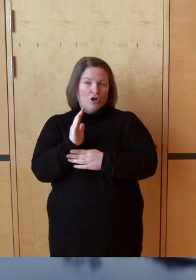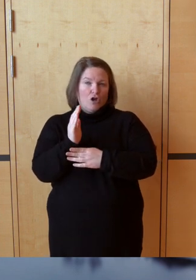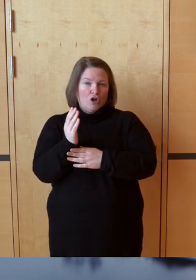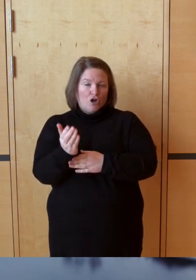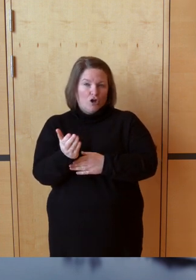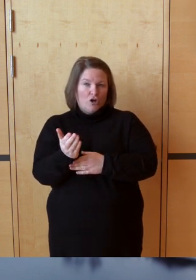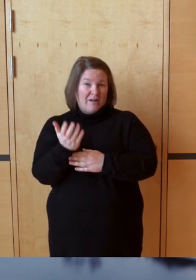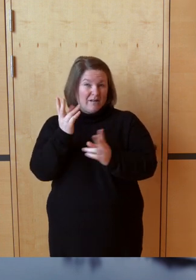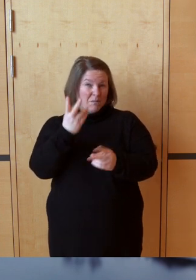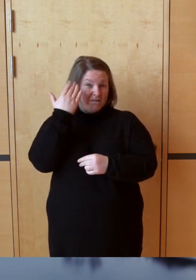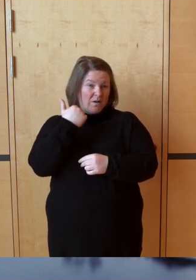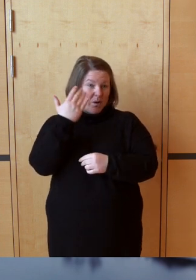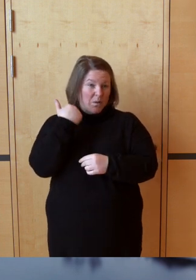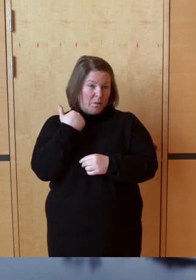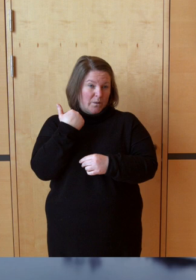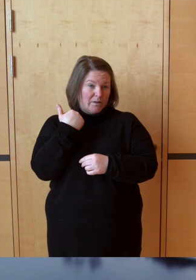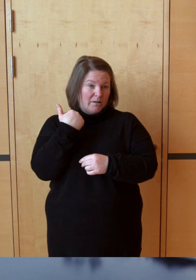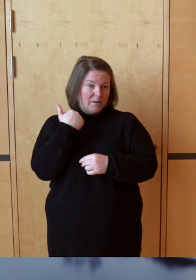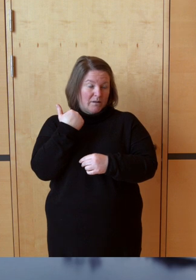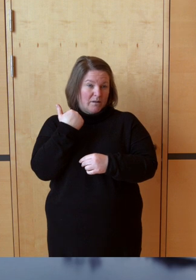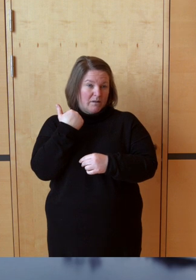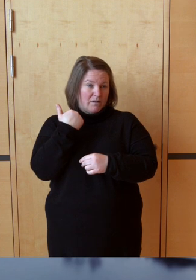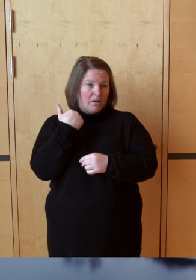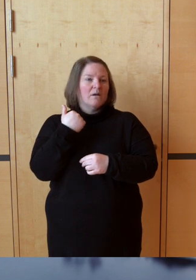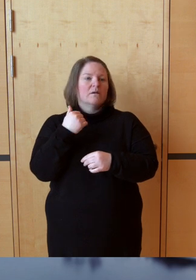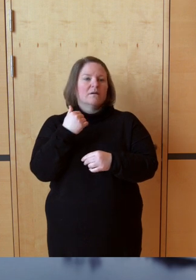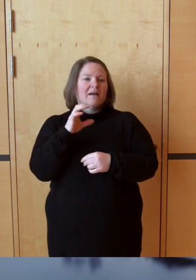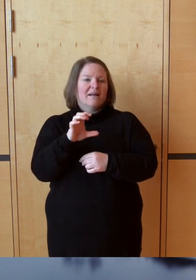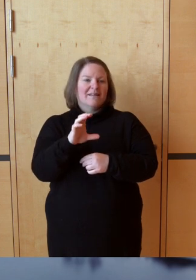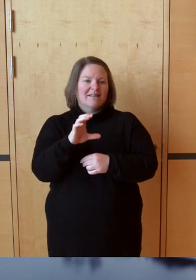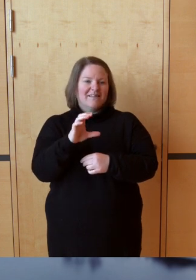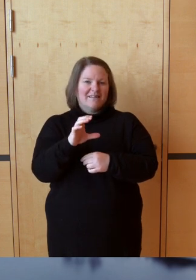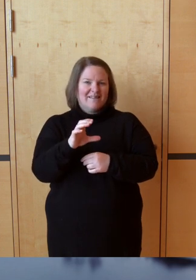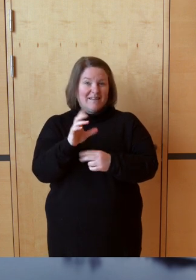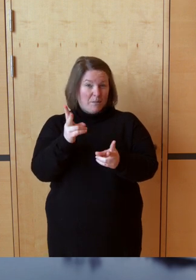Tidigare i kommunstyrelsen så kommer vi pratar inte Snö diarré